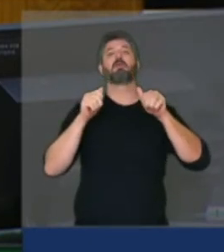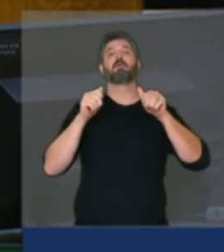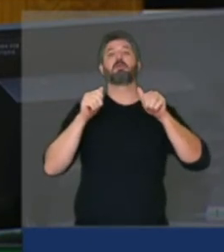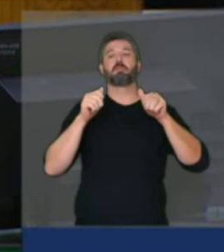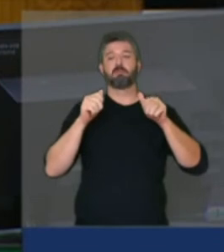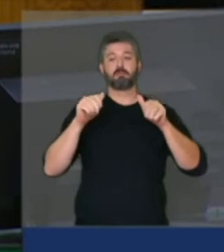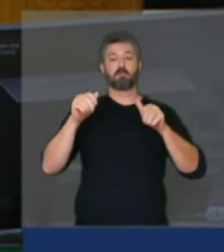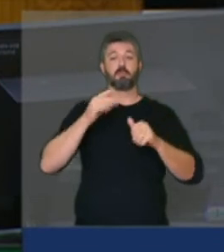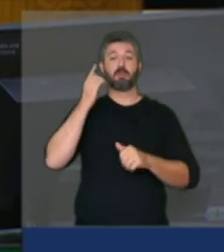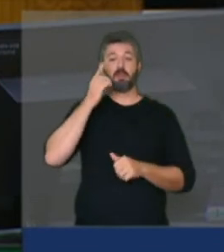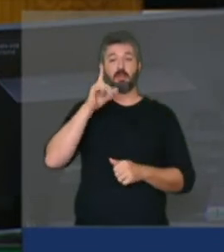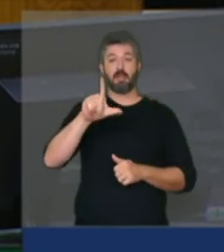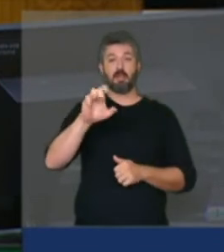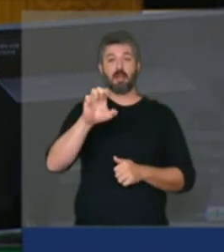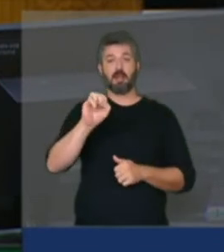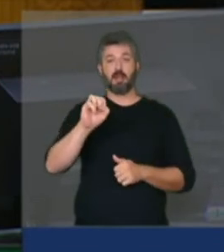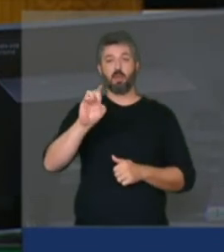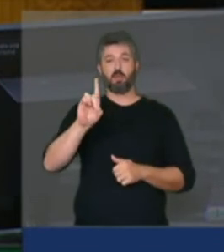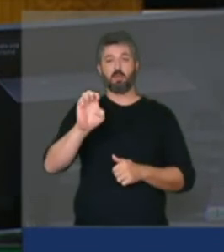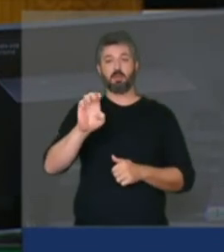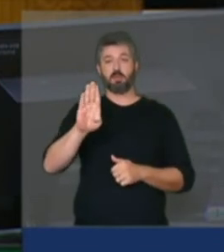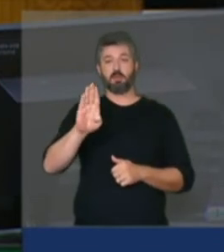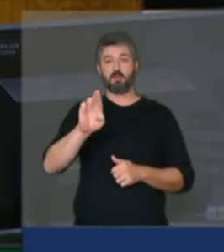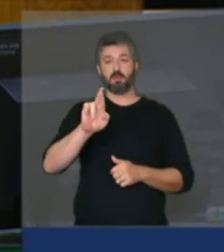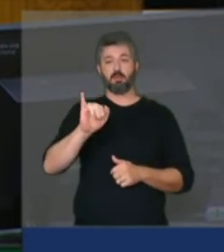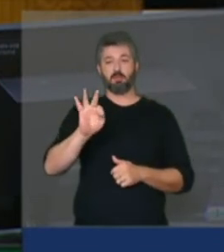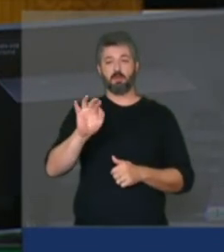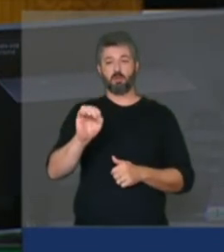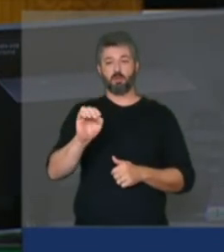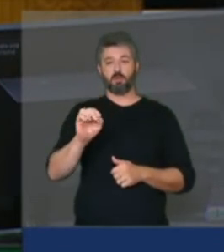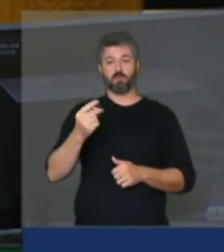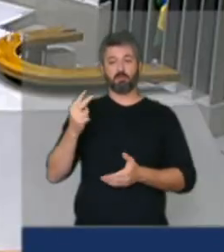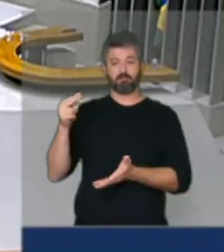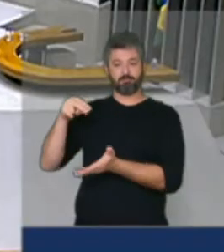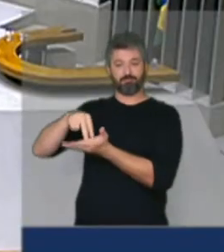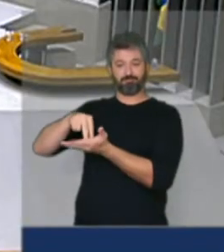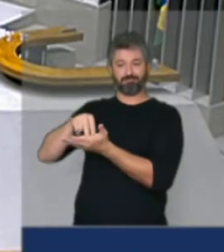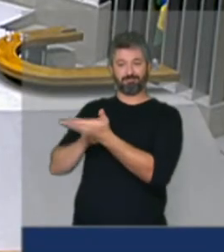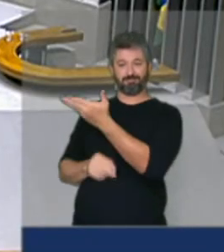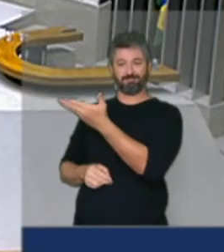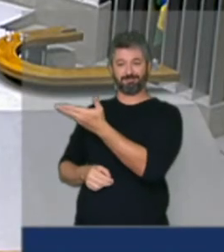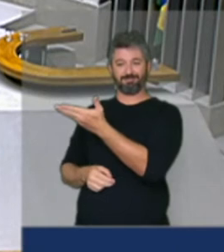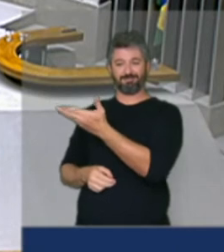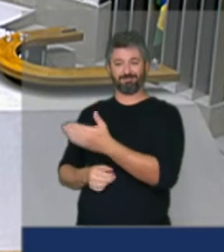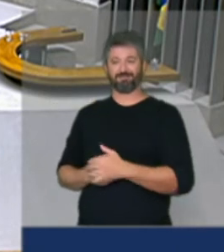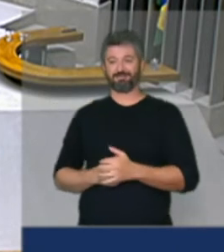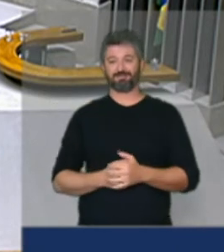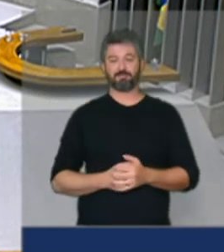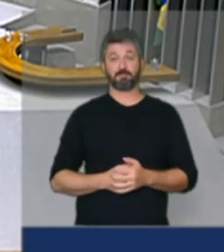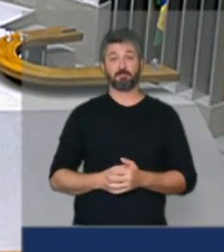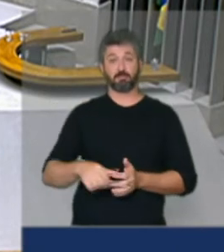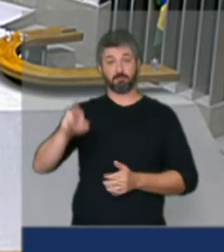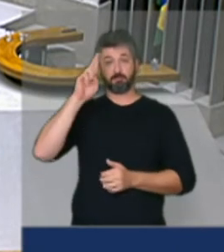MAIS LONGE, ACRE OUVE O DEPUTADO LÉO DE BRITO QUE JÁ ESTÁ AQUI NA TRIBUNA. SENHOR PRESIDENTE, SENHORAS E SENHORES DEPUTADOS. EU INICIO